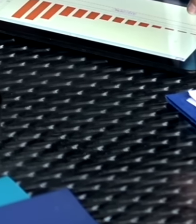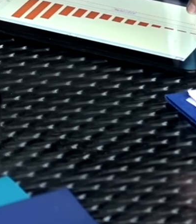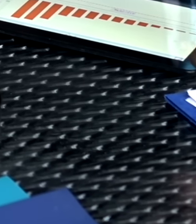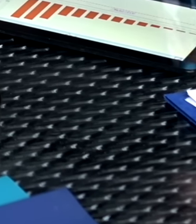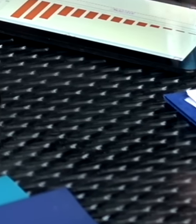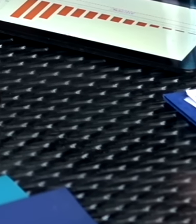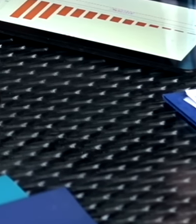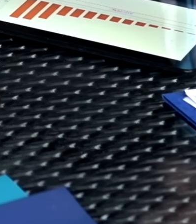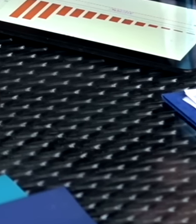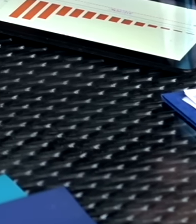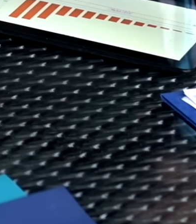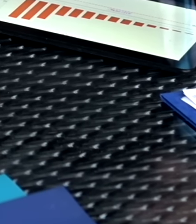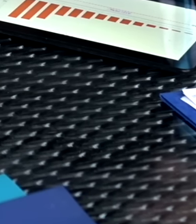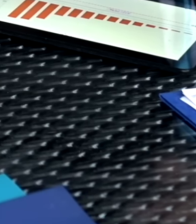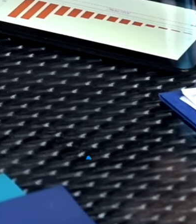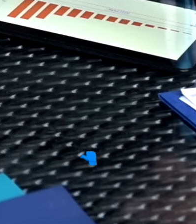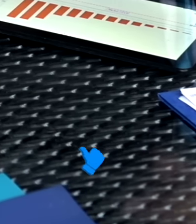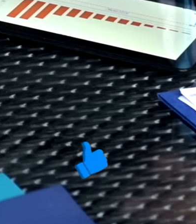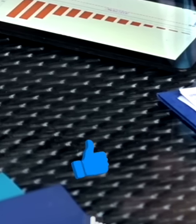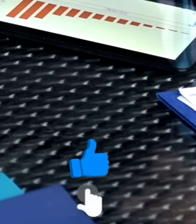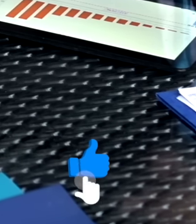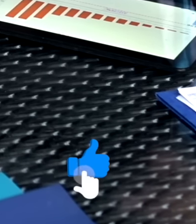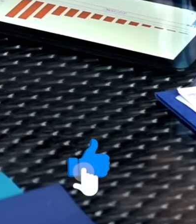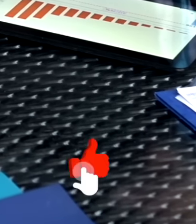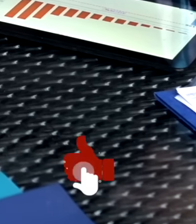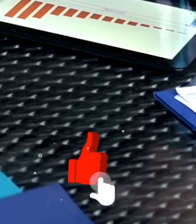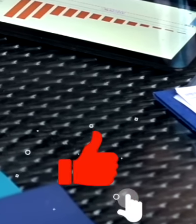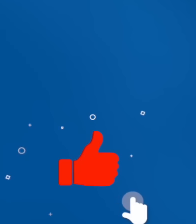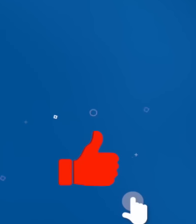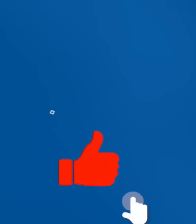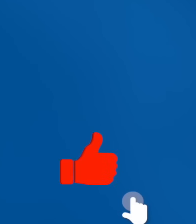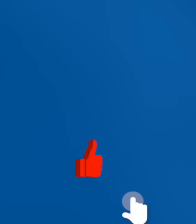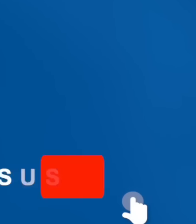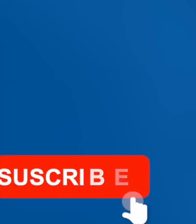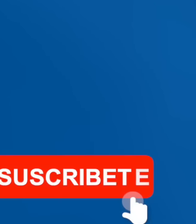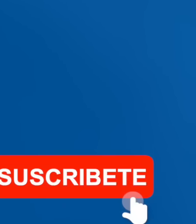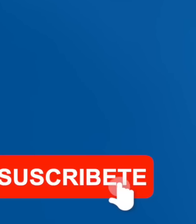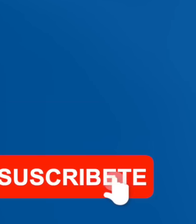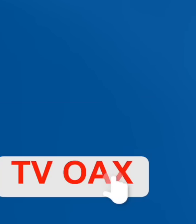y empresarios están volteando la mirada hacia el sur. Estamos viendo como la inversión se desplaza